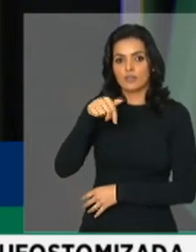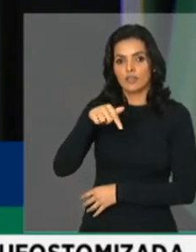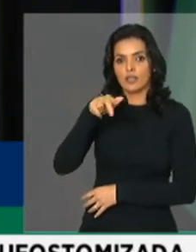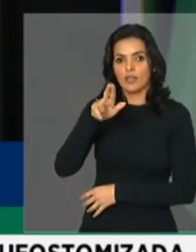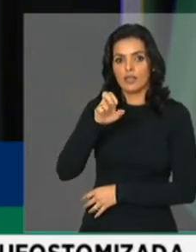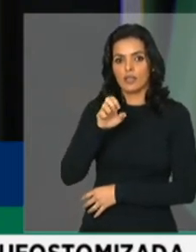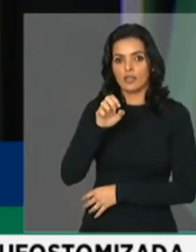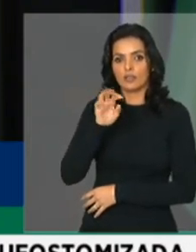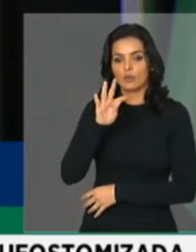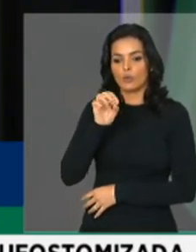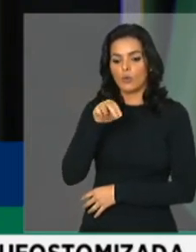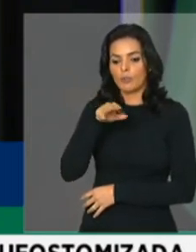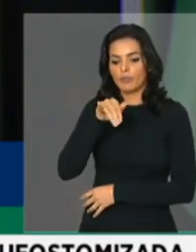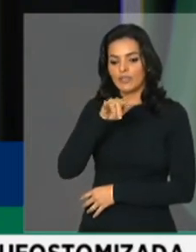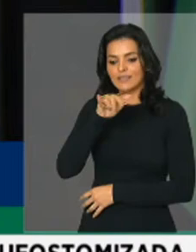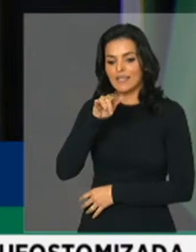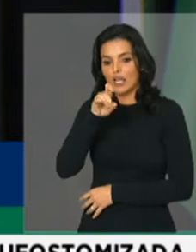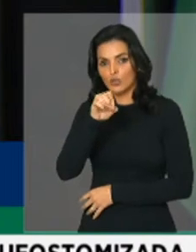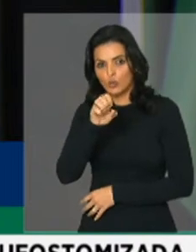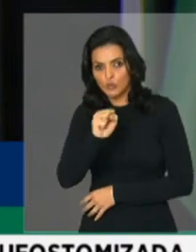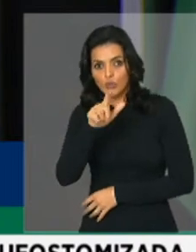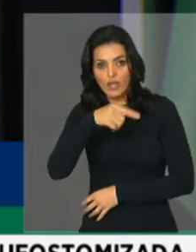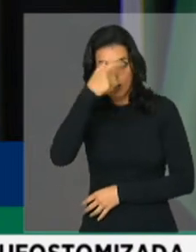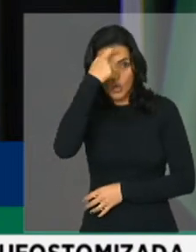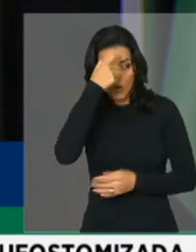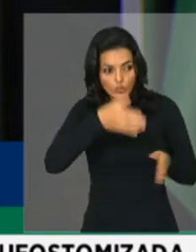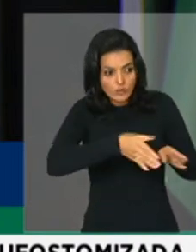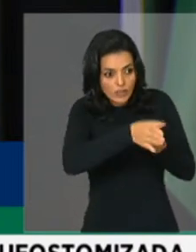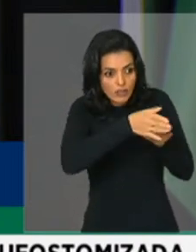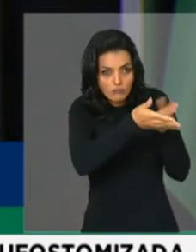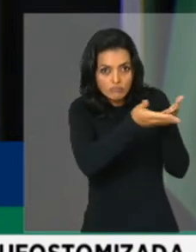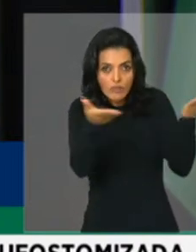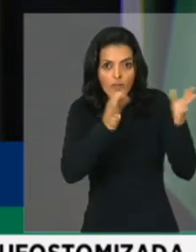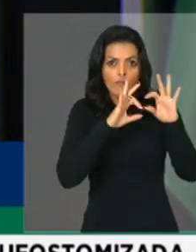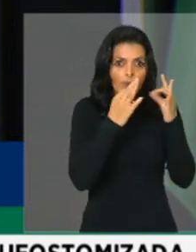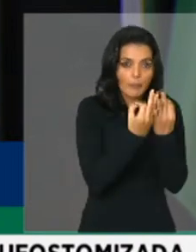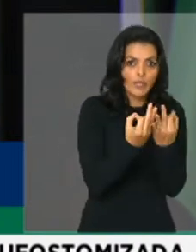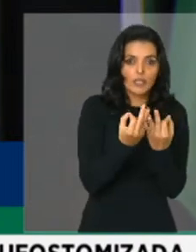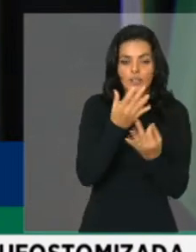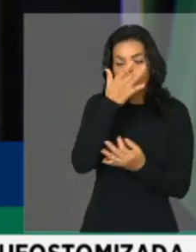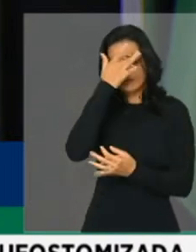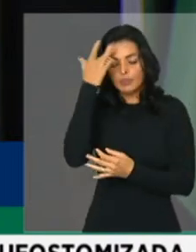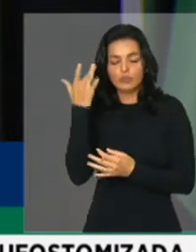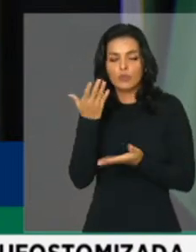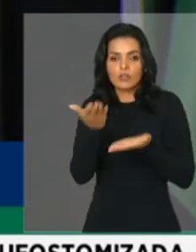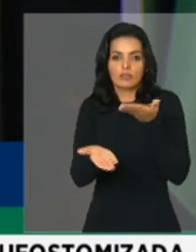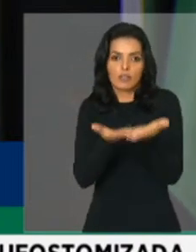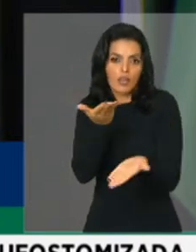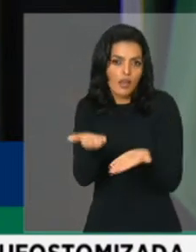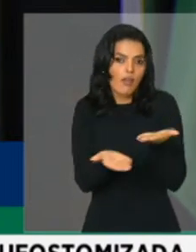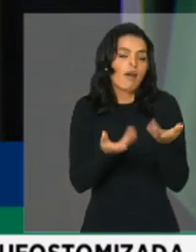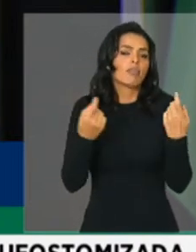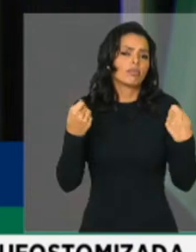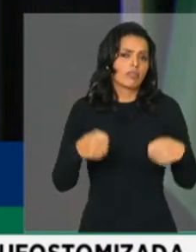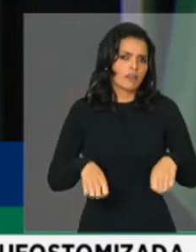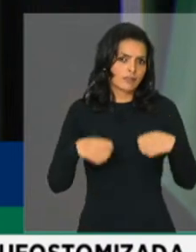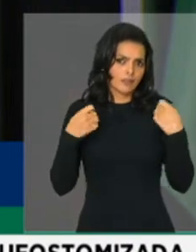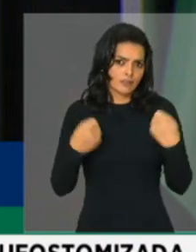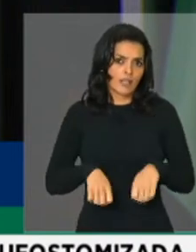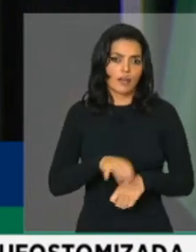IMPORTANTE CONTEXTUALIZAÇÃO AO PROJETO DE LEI. DIANTE DISSO PELA COMISSÃO DE SEGURIDADE SOCIAL E FAMÍLIA SOMOS PELA APROVAÇÃO DE EMENDA DE PLENÁRIO N °. 1 NA